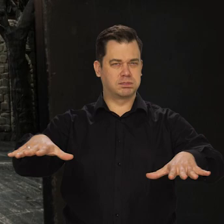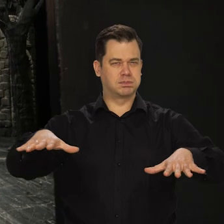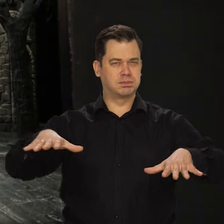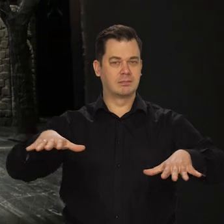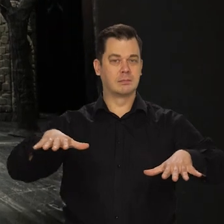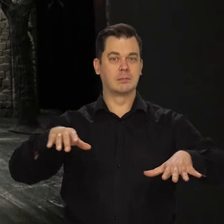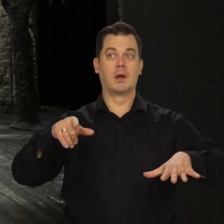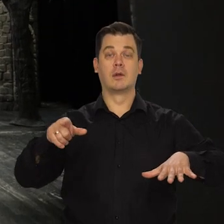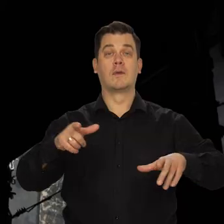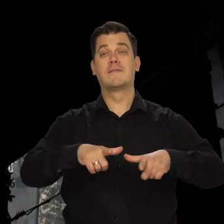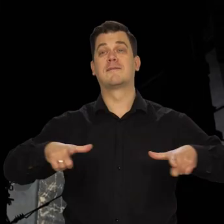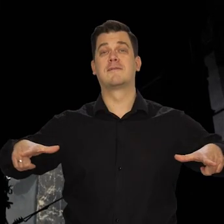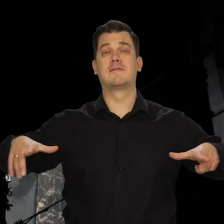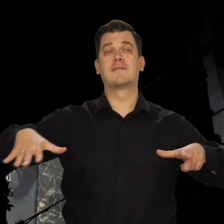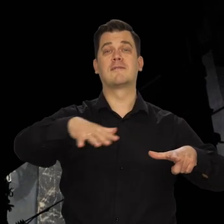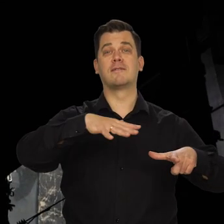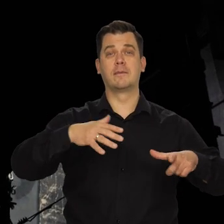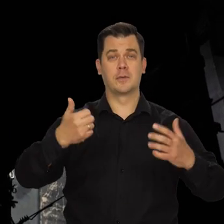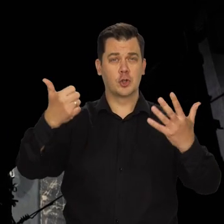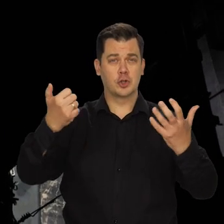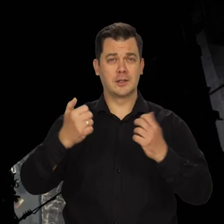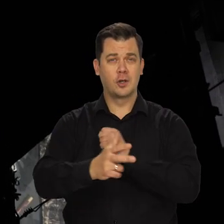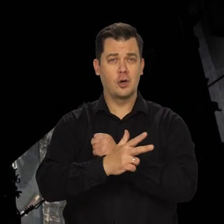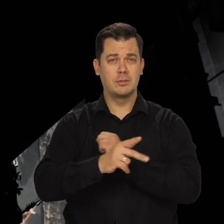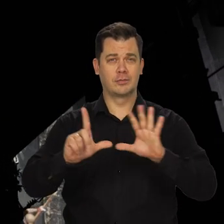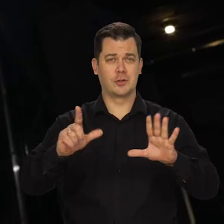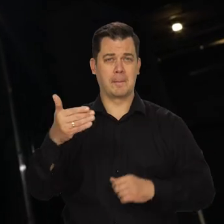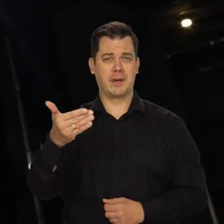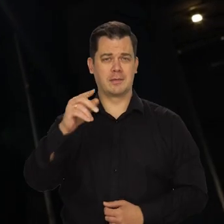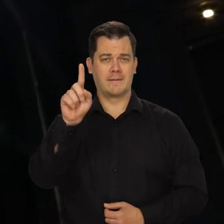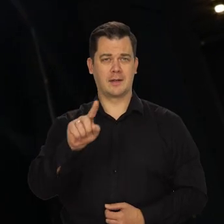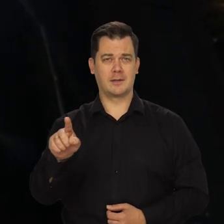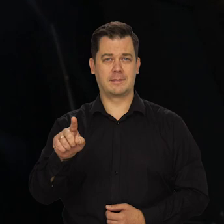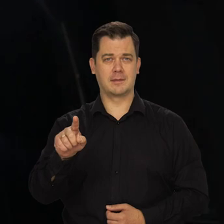Sumaryczna wielkość sceny to 687 metrów kwadratowych,